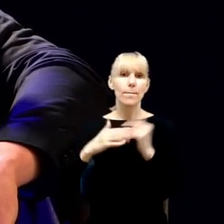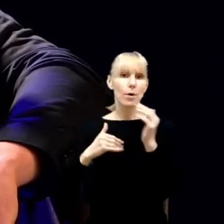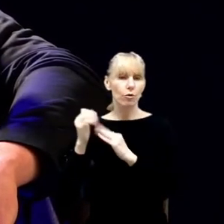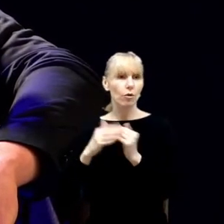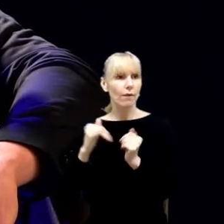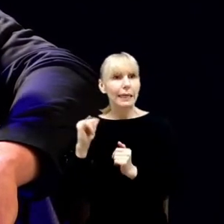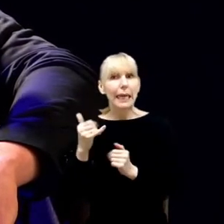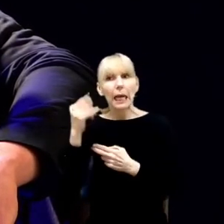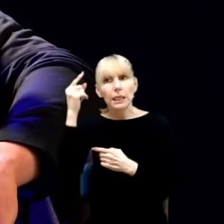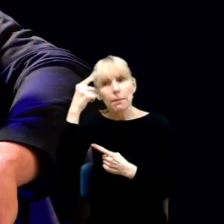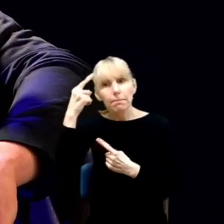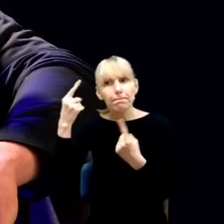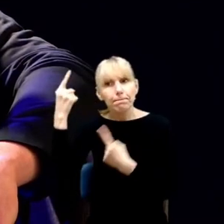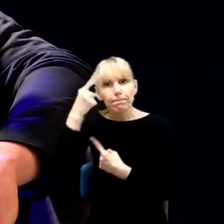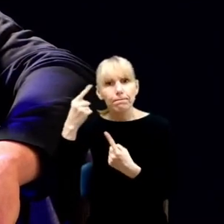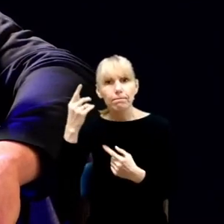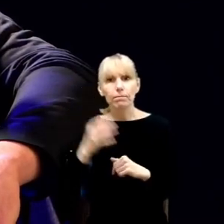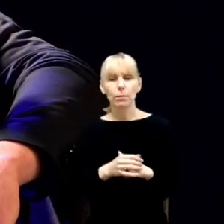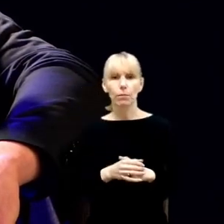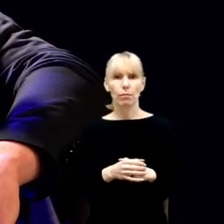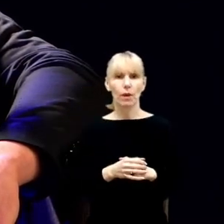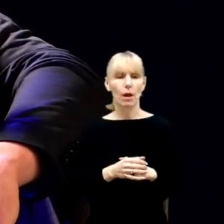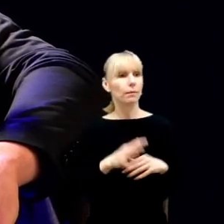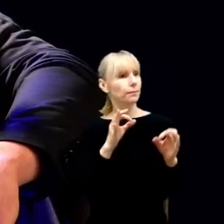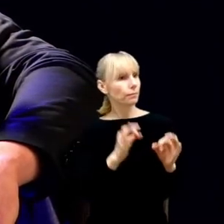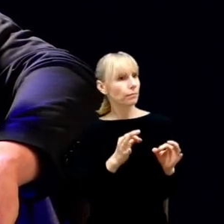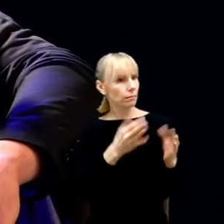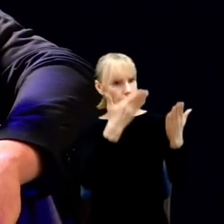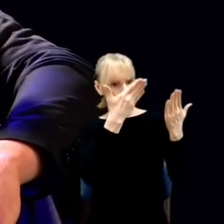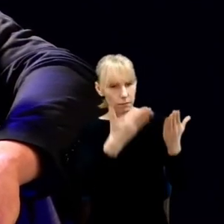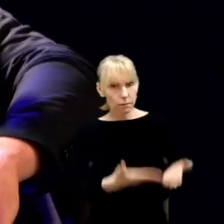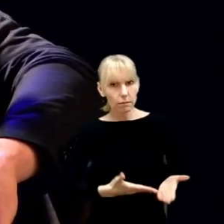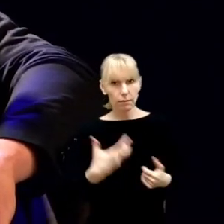Naszymi gośćmi są dzisiaj i wymienię ich w kolejności,